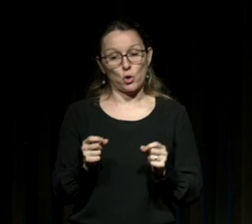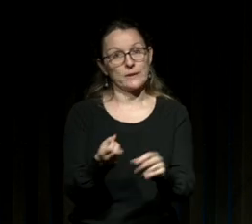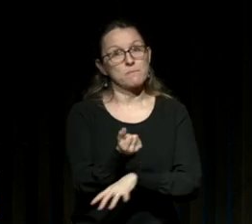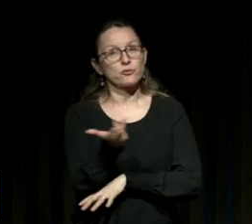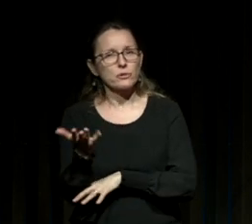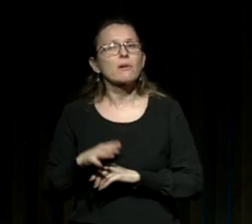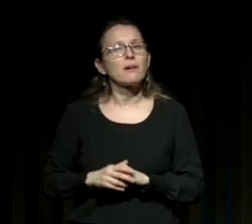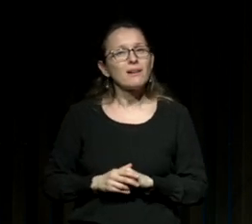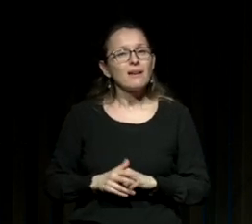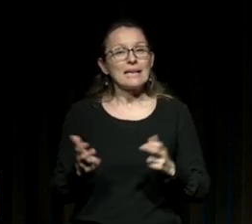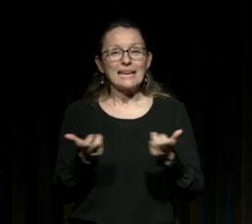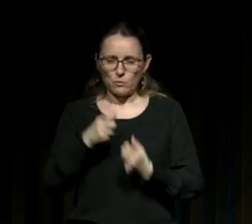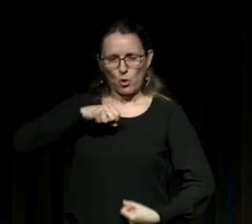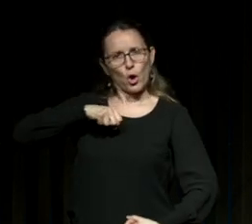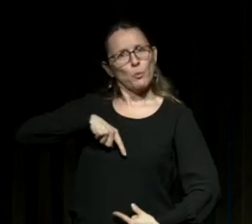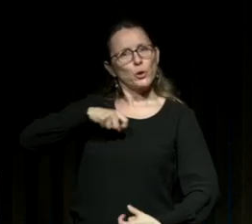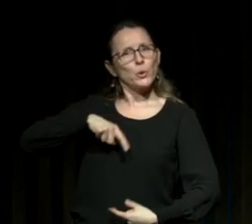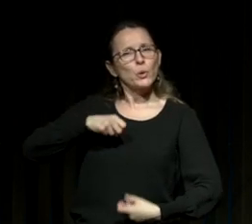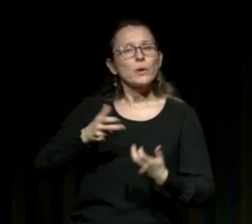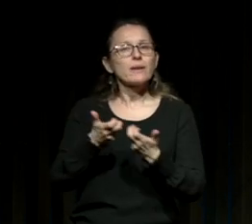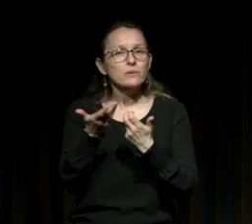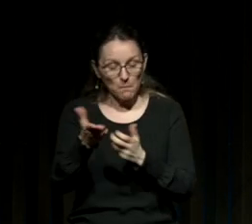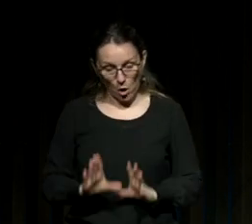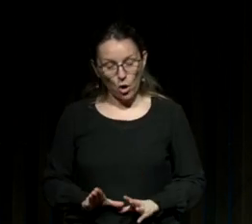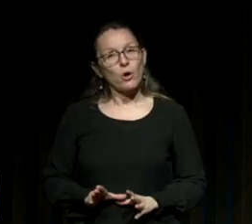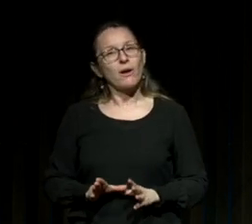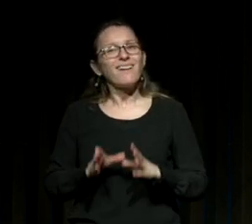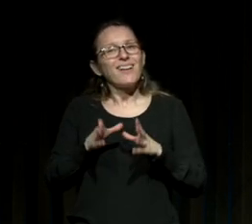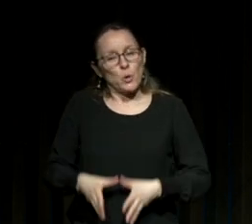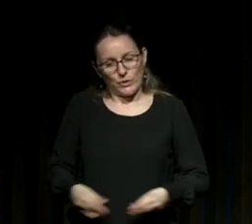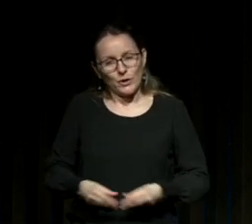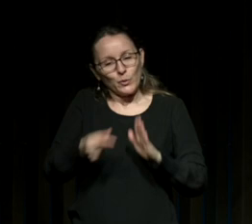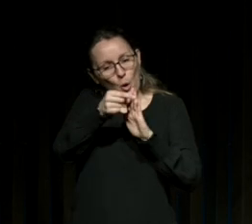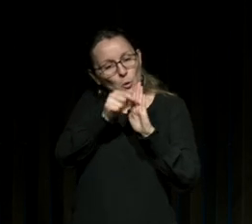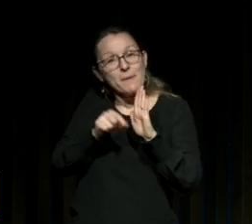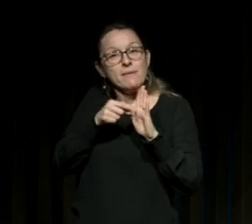d'années pour les cancers hormono-dépendants comme l'endomètre qui est une partie de l'utérus mais on